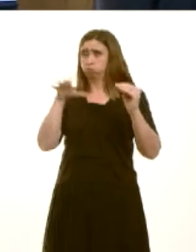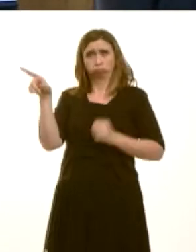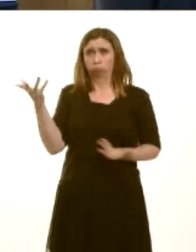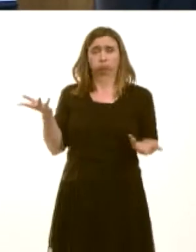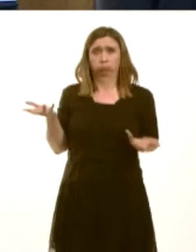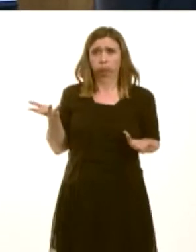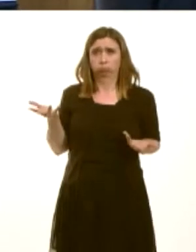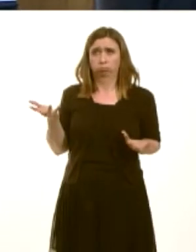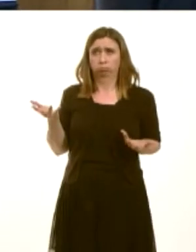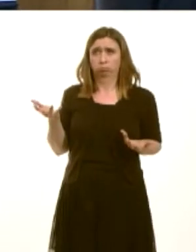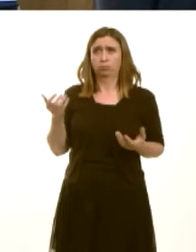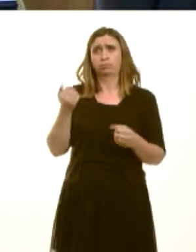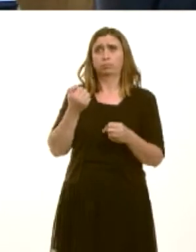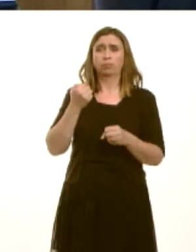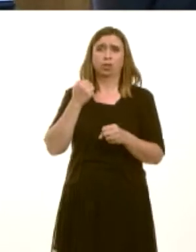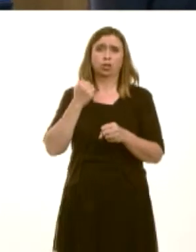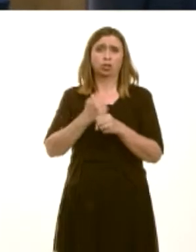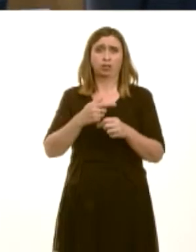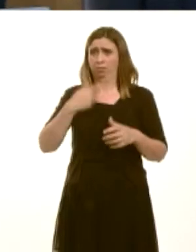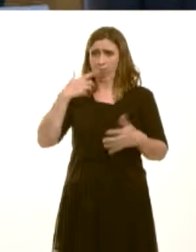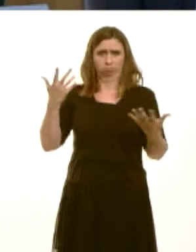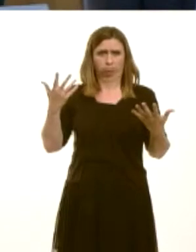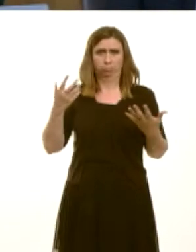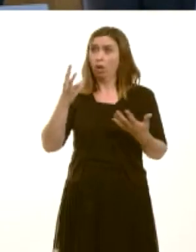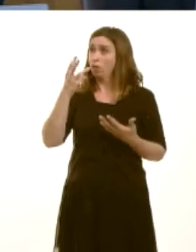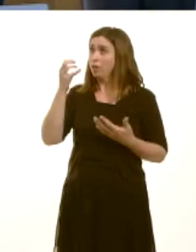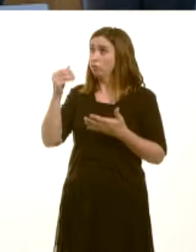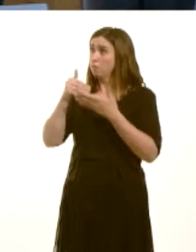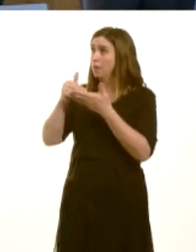Maeír ffigwr yna wedi lleihau. Meddaiír Ysgrifennydd Gwladol nad oes yna fwlch o gwbl.